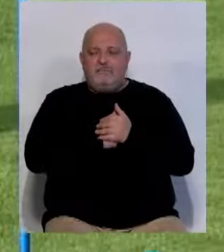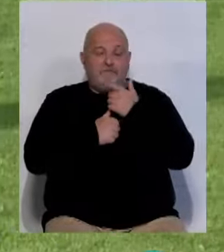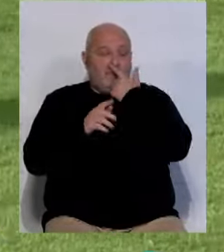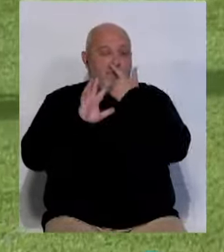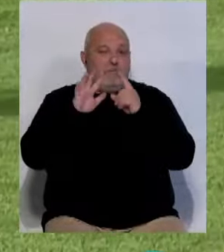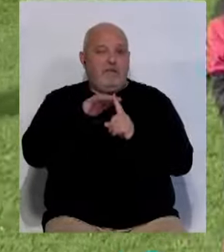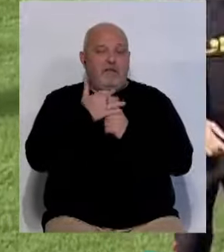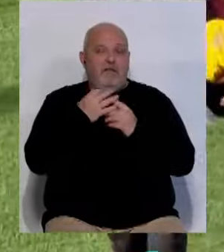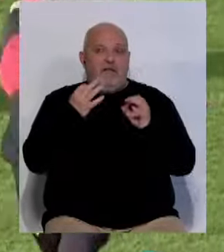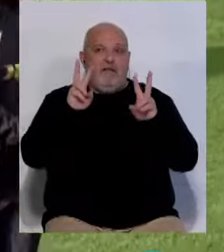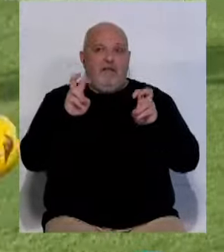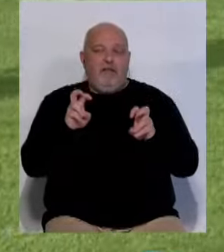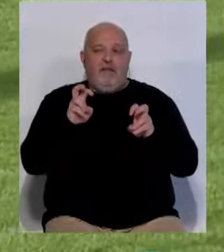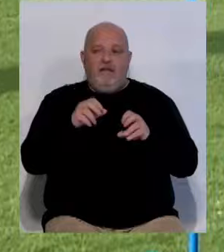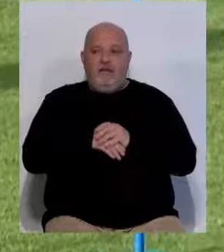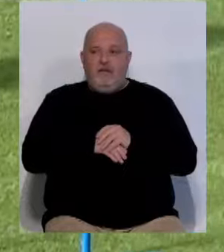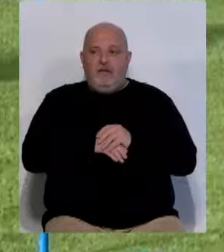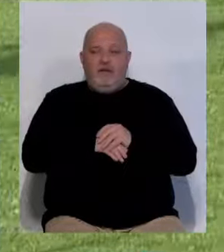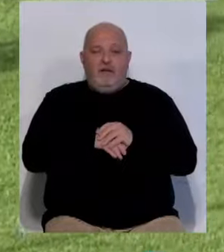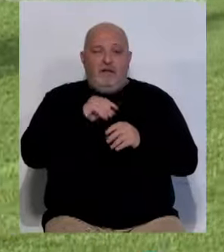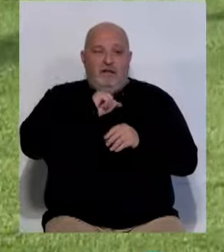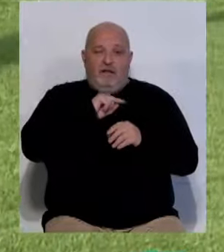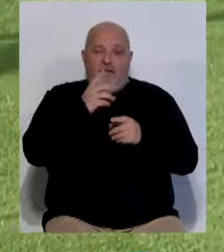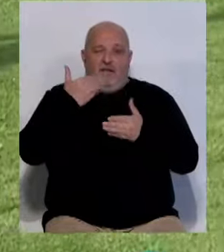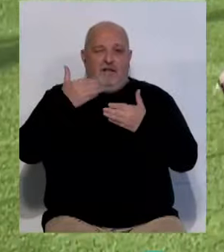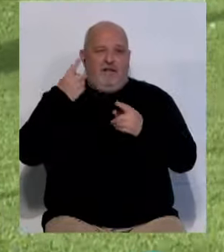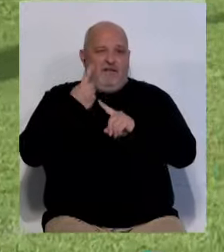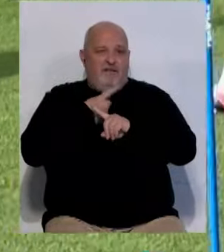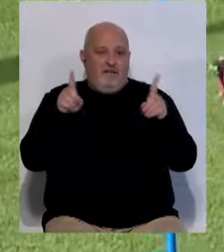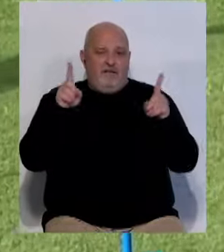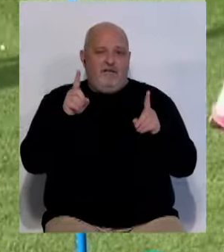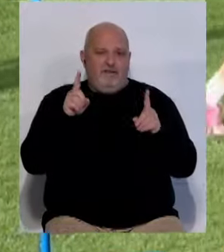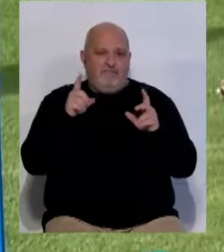la circunstancia de que eh es totalmente distinto a los anteriores mercados de invierno que hemos